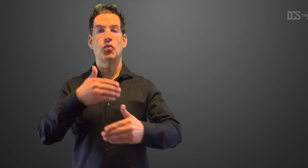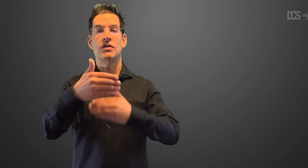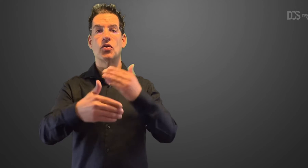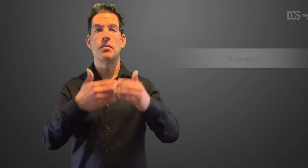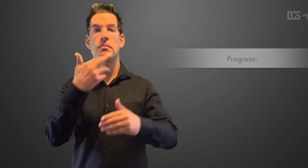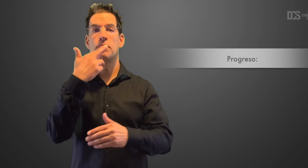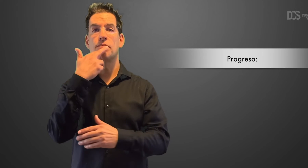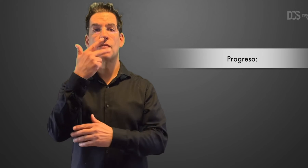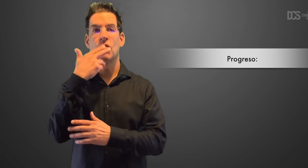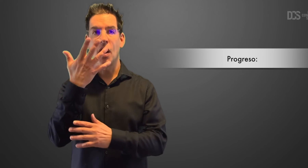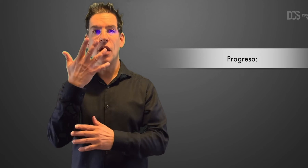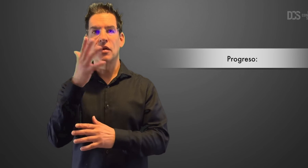Progreso: